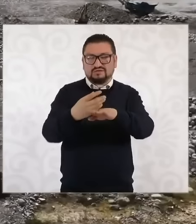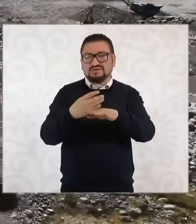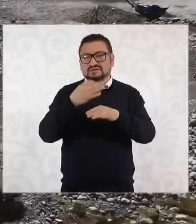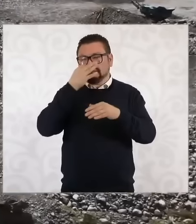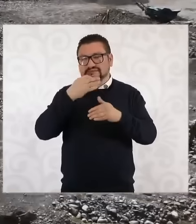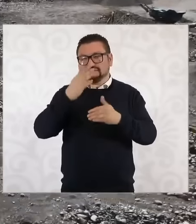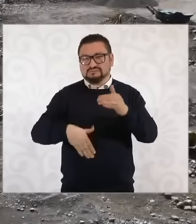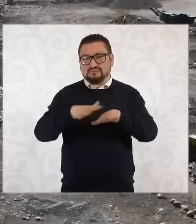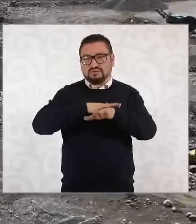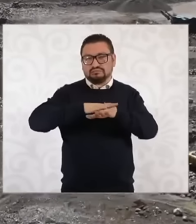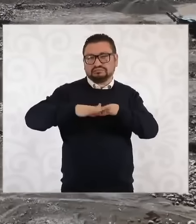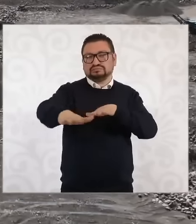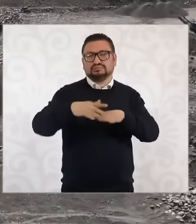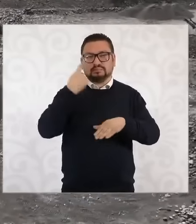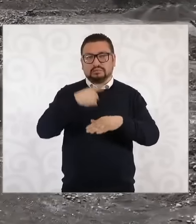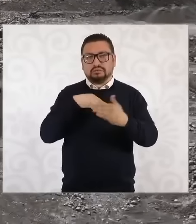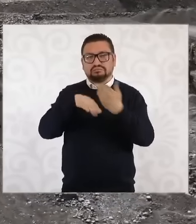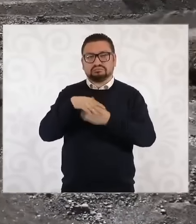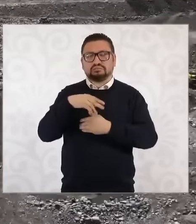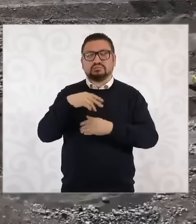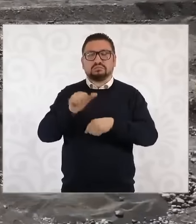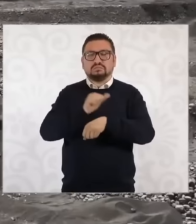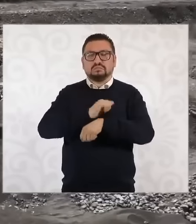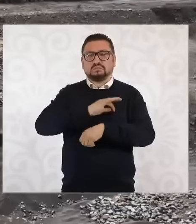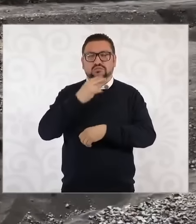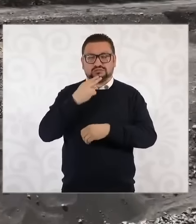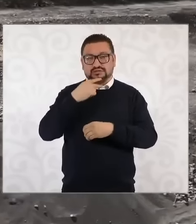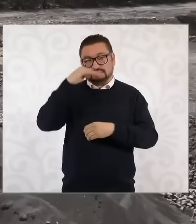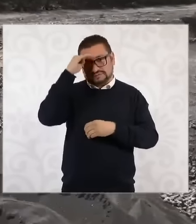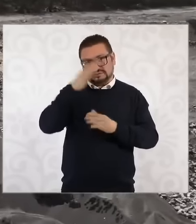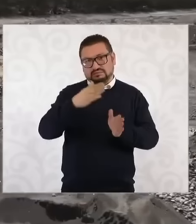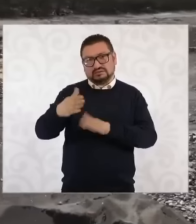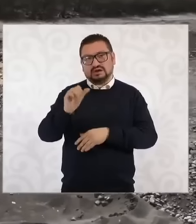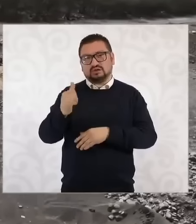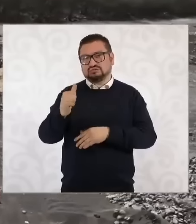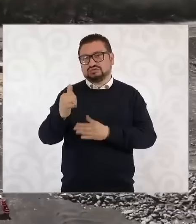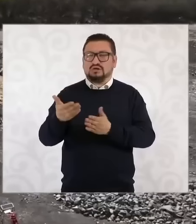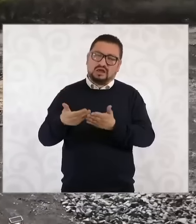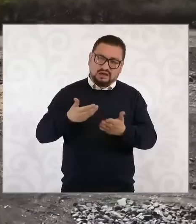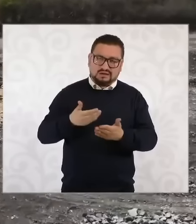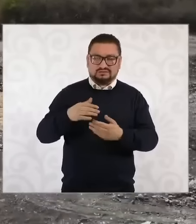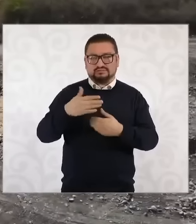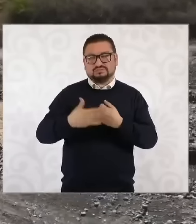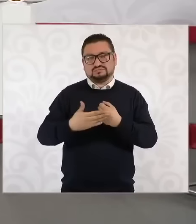con la pavimentación. Este estaba programado agosto y lo estamos terminando ahora en abril.